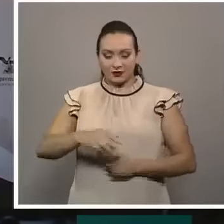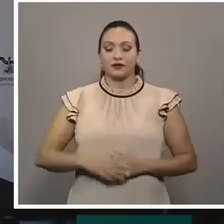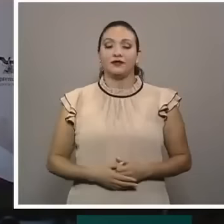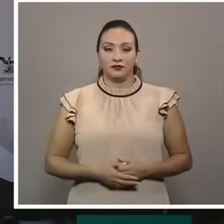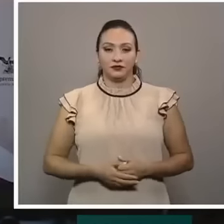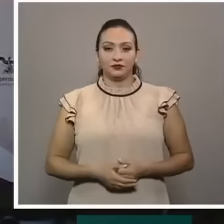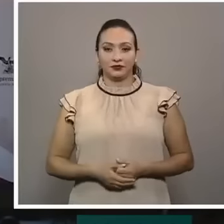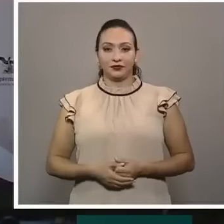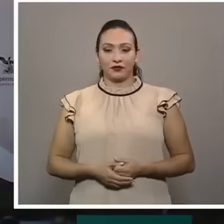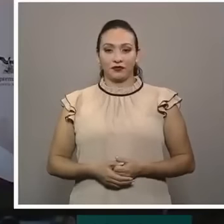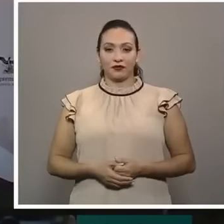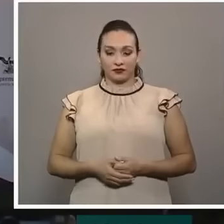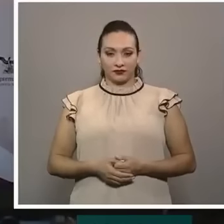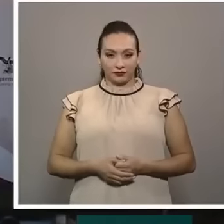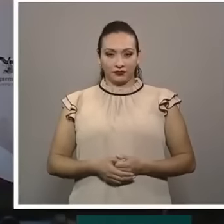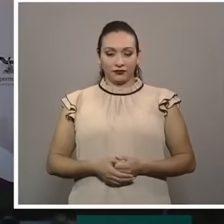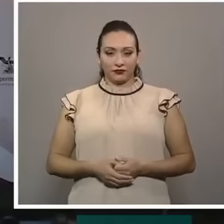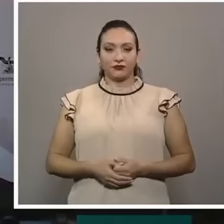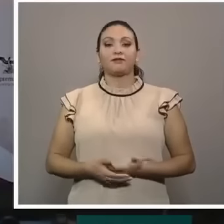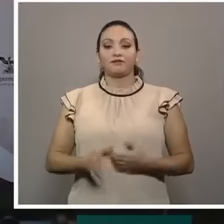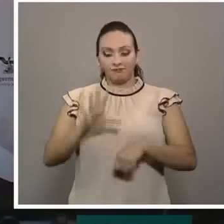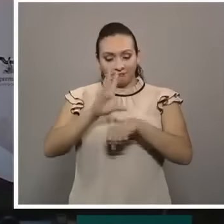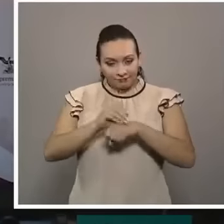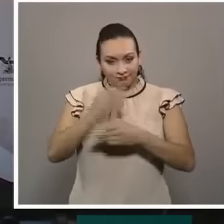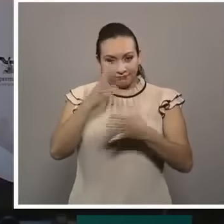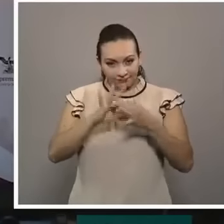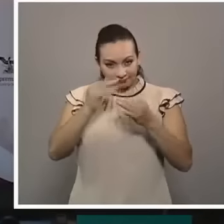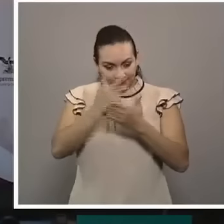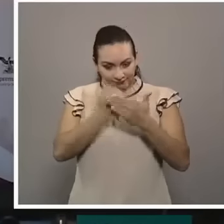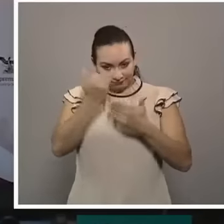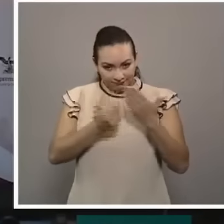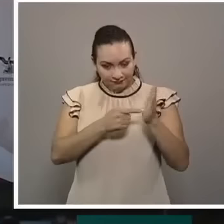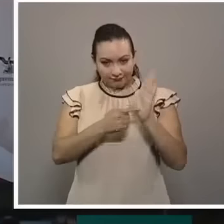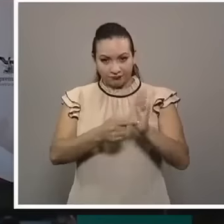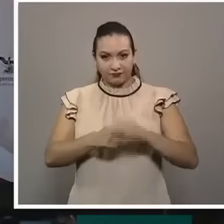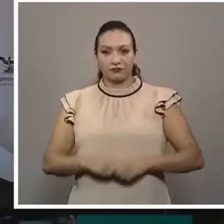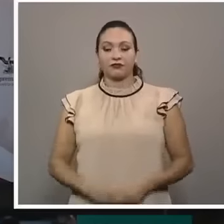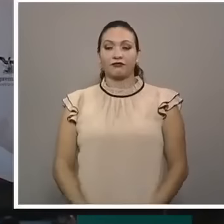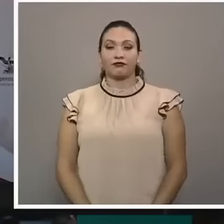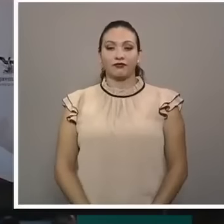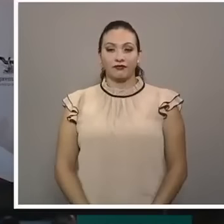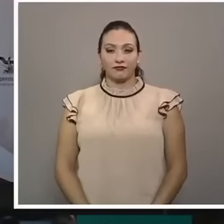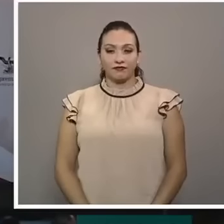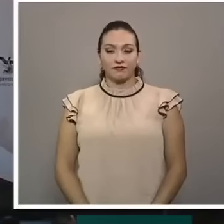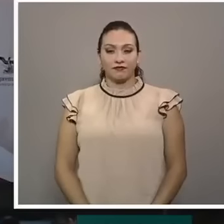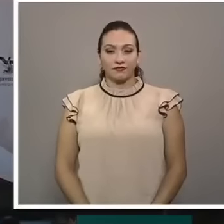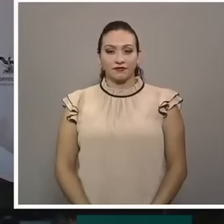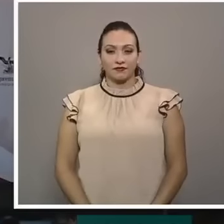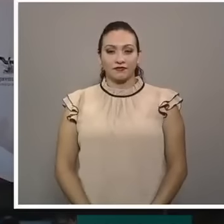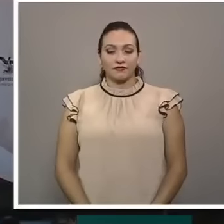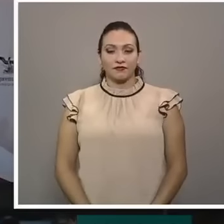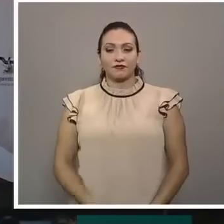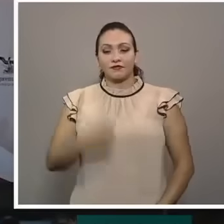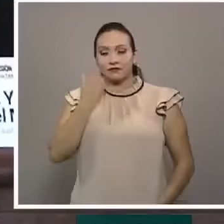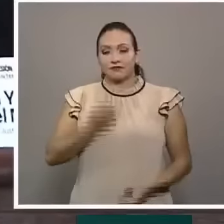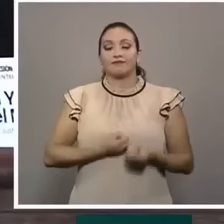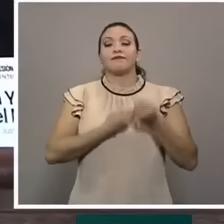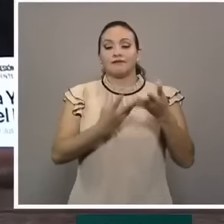Presidente, con su permiso, Pame Ayatic, quisiera expresar mi profunda gratitud a todas las